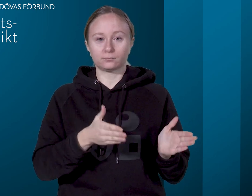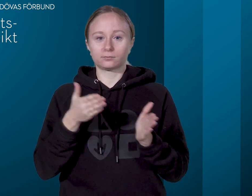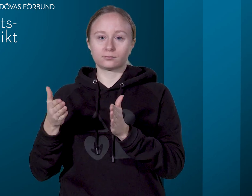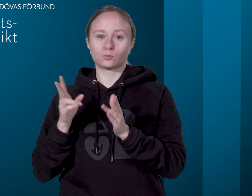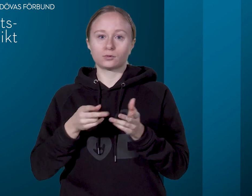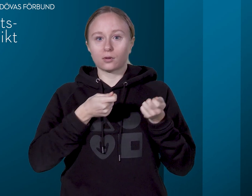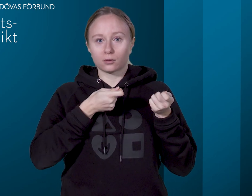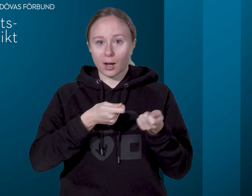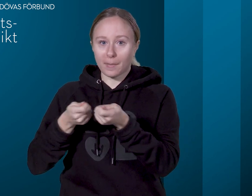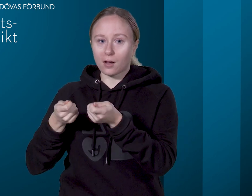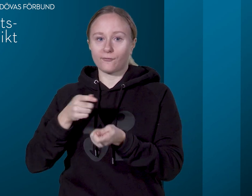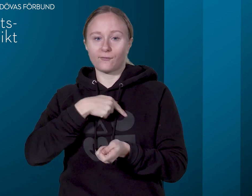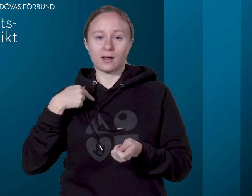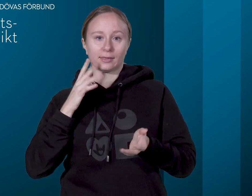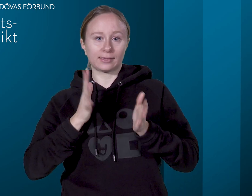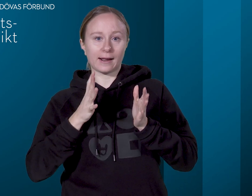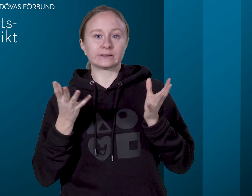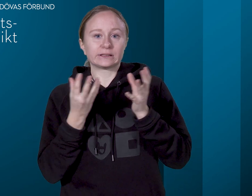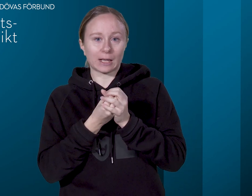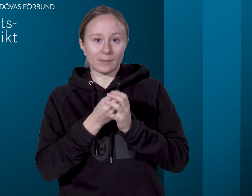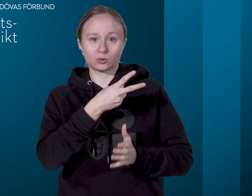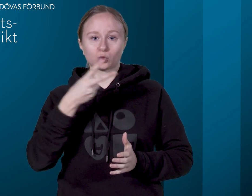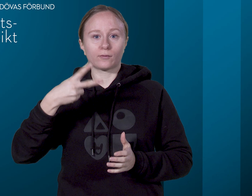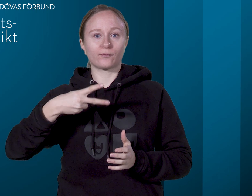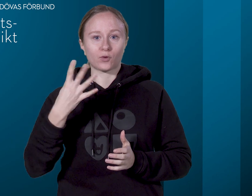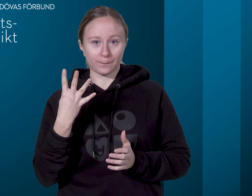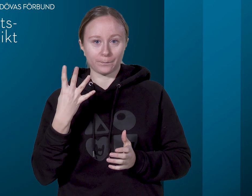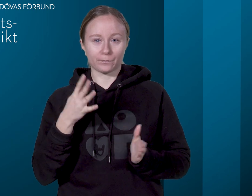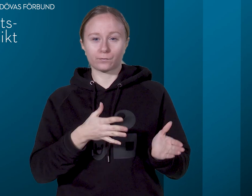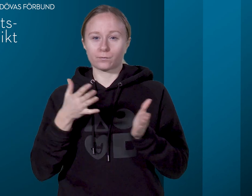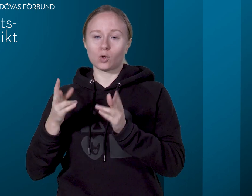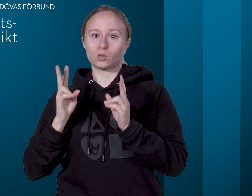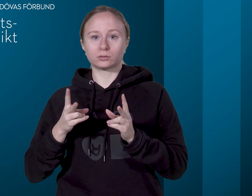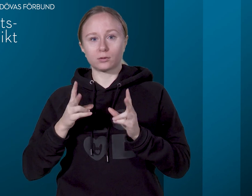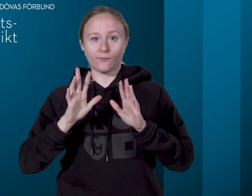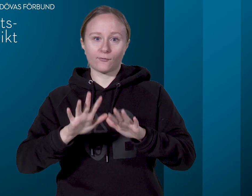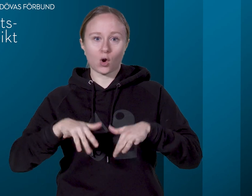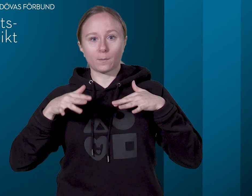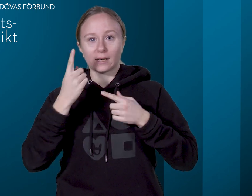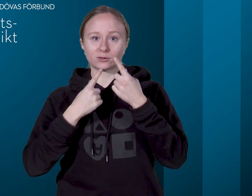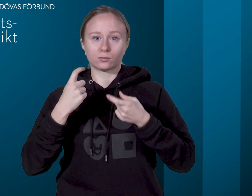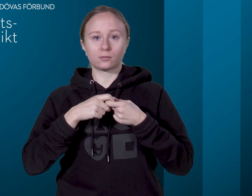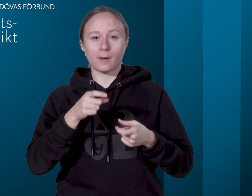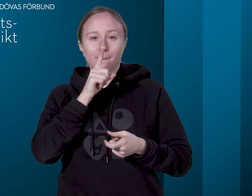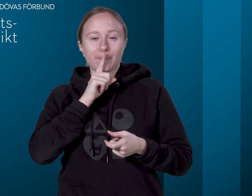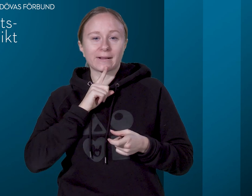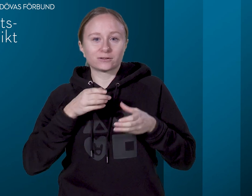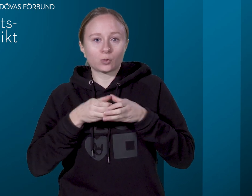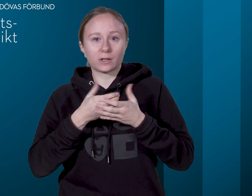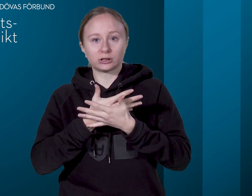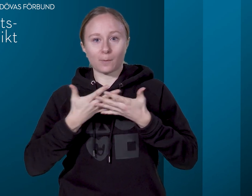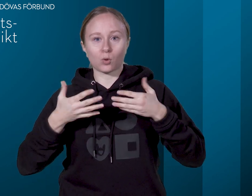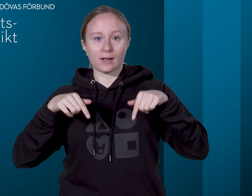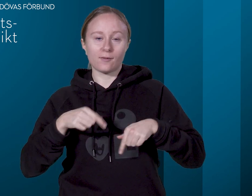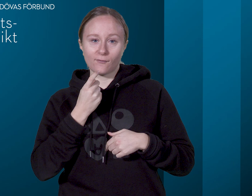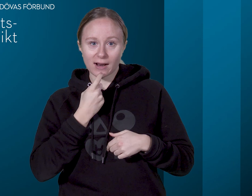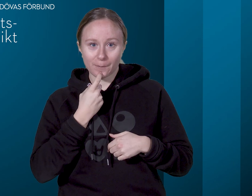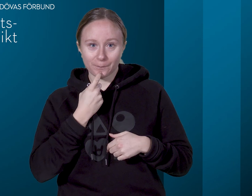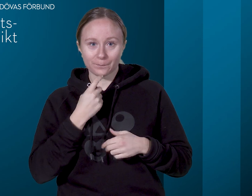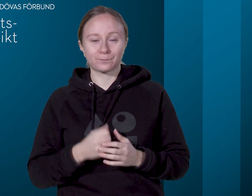kampanjen ”Vi tecknar tillsammans 2024” och forumet för minoritetsspråk i Finland.